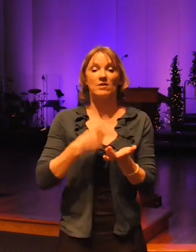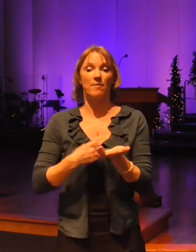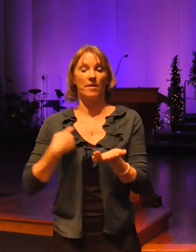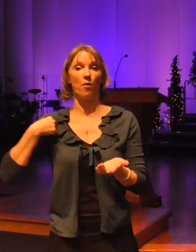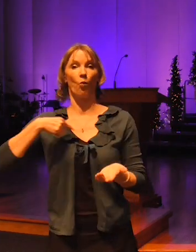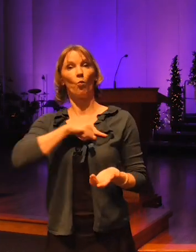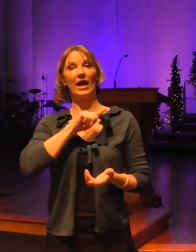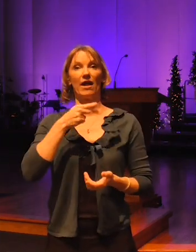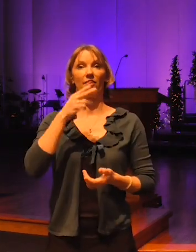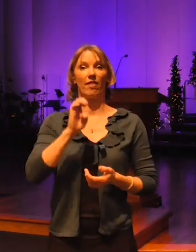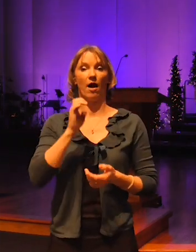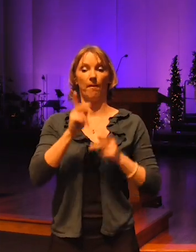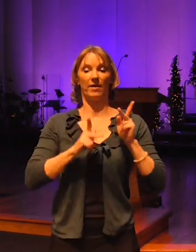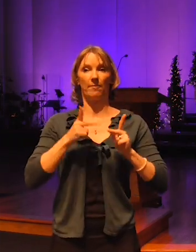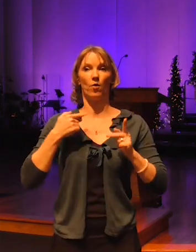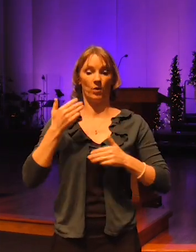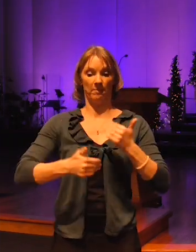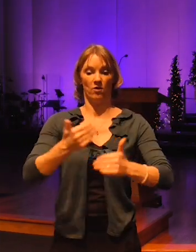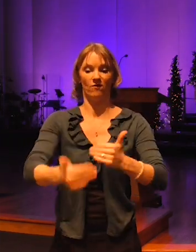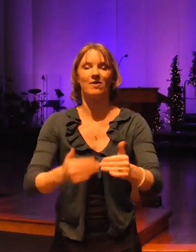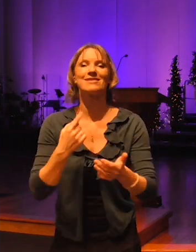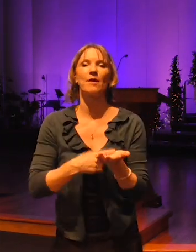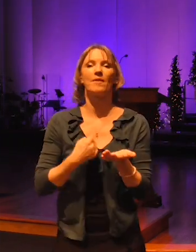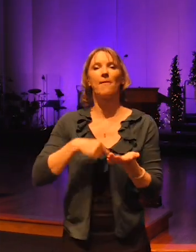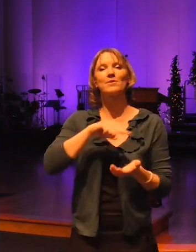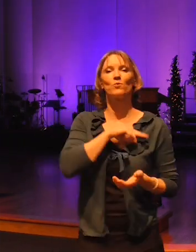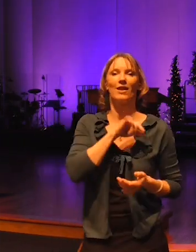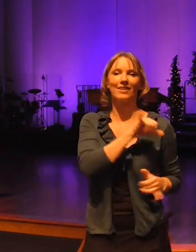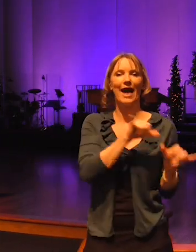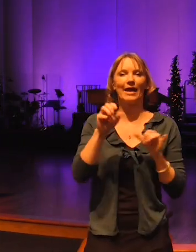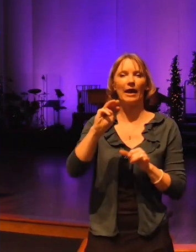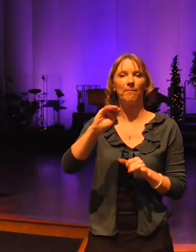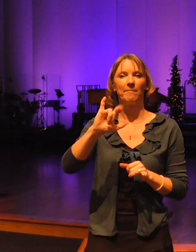somos como Millie Vanilly simplemente diciendo la letra cantando con los labios y no tenemos idea de lo que